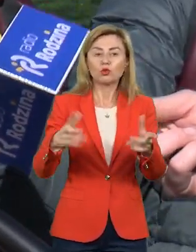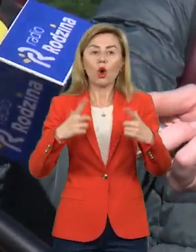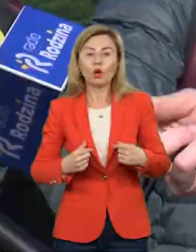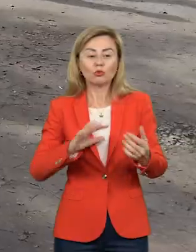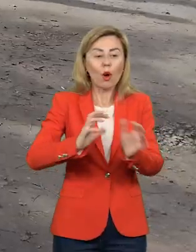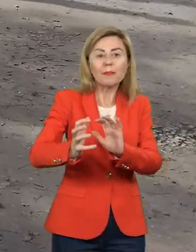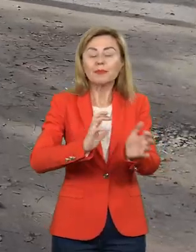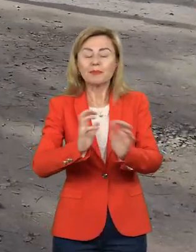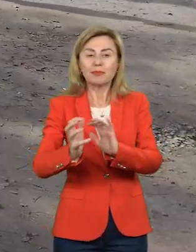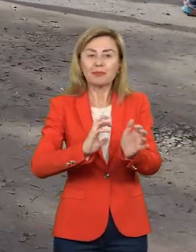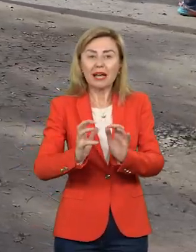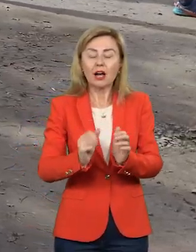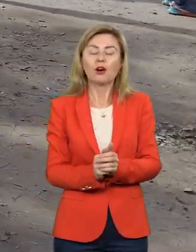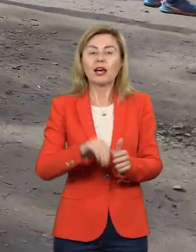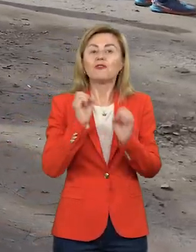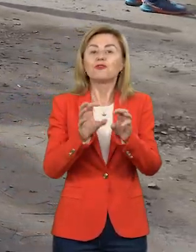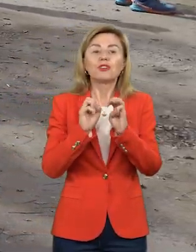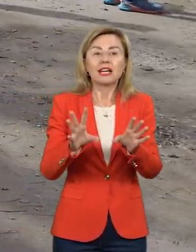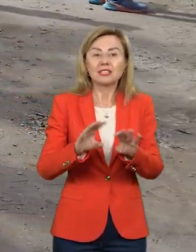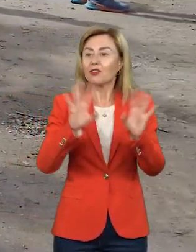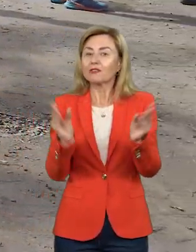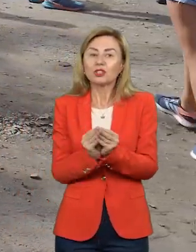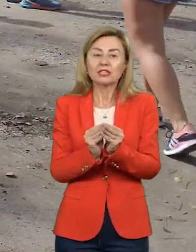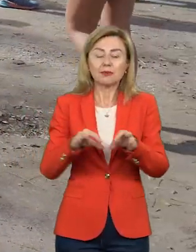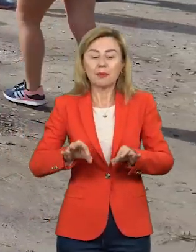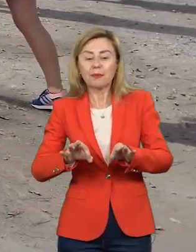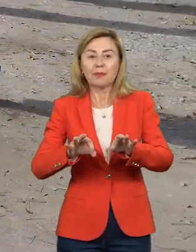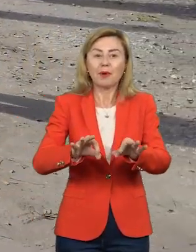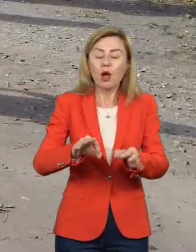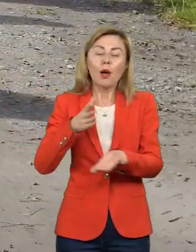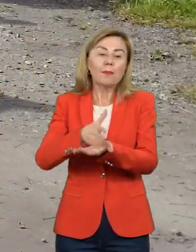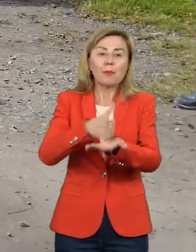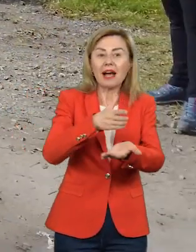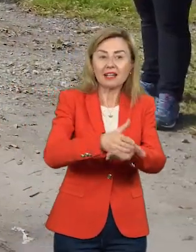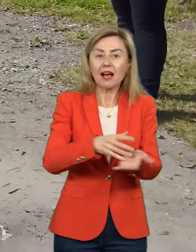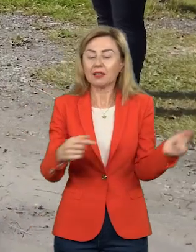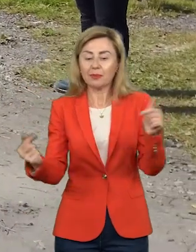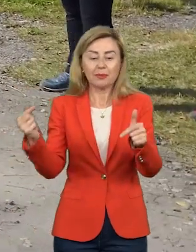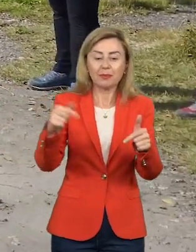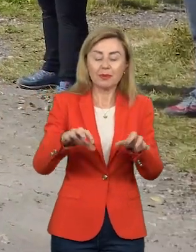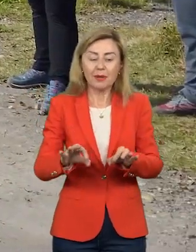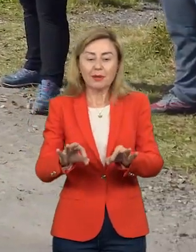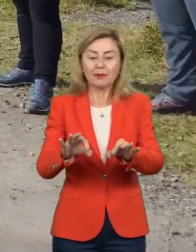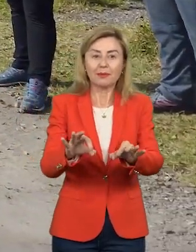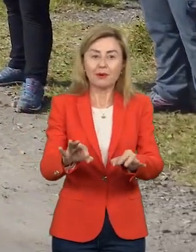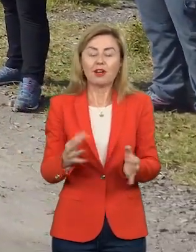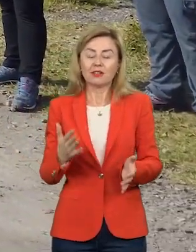W górach w Zakopanem wszyscy mi pomagali mówili: pani sobie odpocznie, my popchamy, my będziemy przenosić.